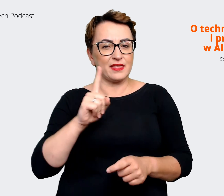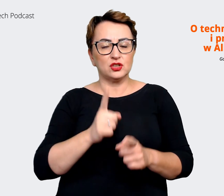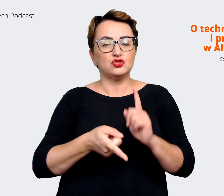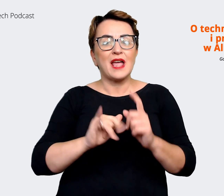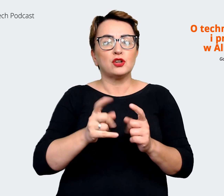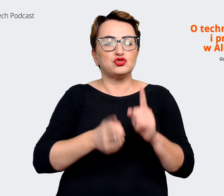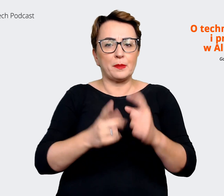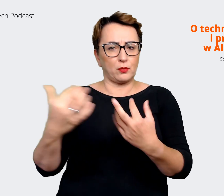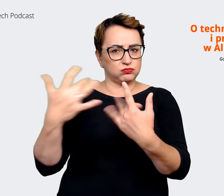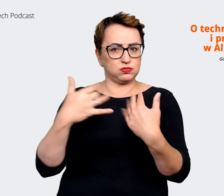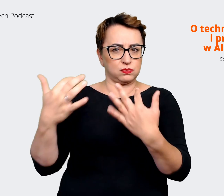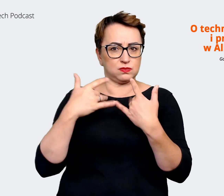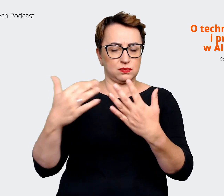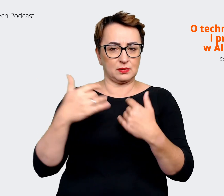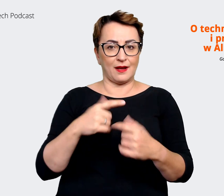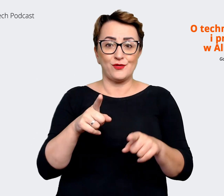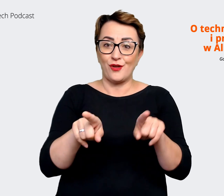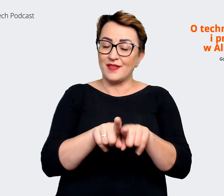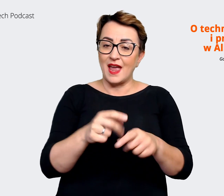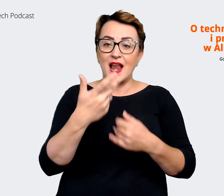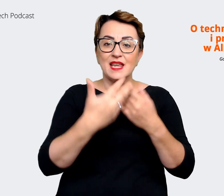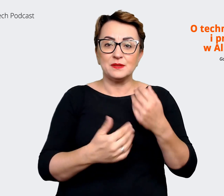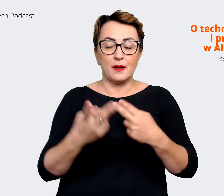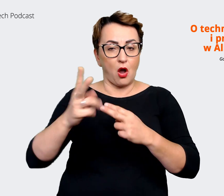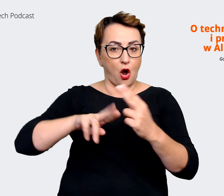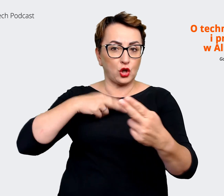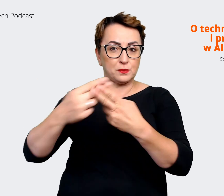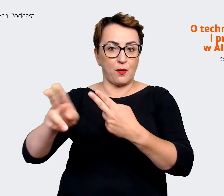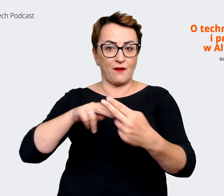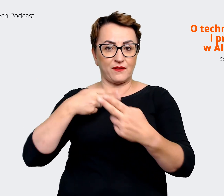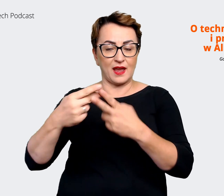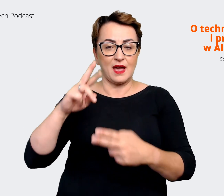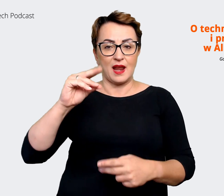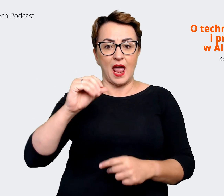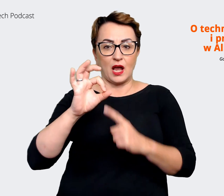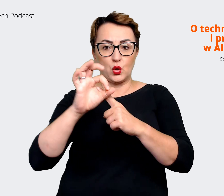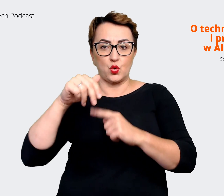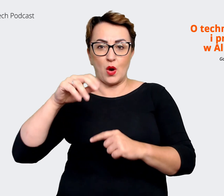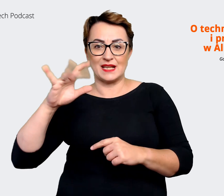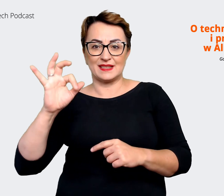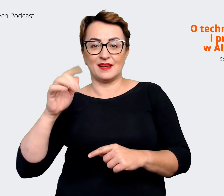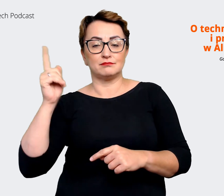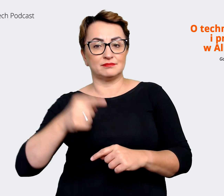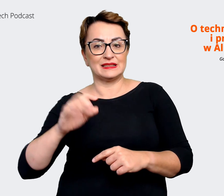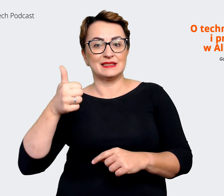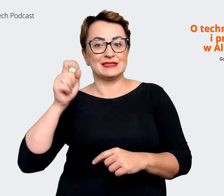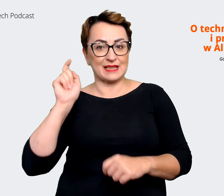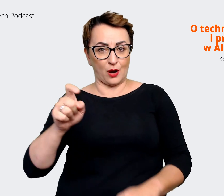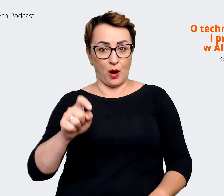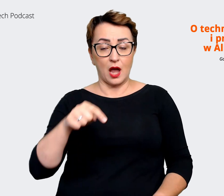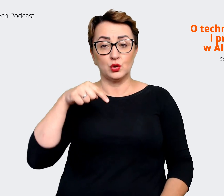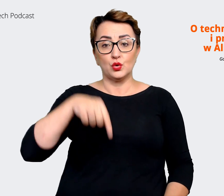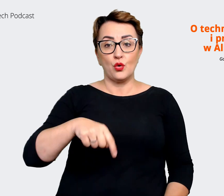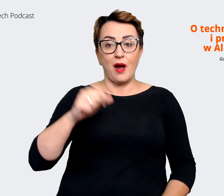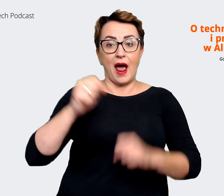To jest też liczba requestów na sekundę. Nie możemy w Allegro zrobić stop i powiedzieć,